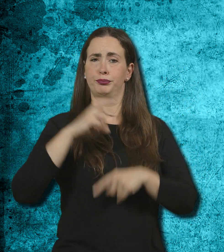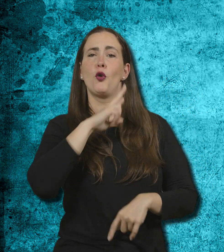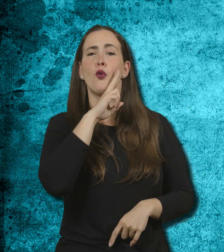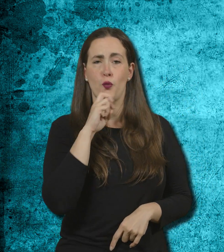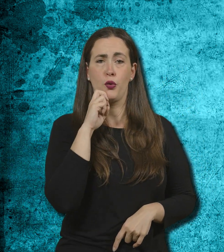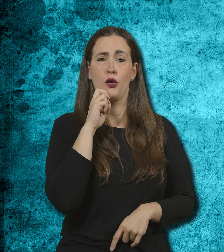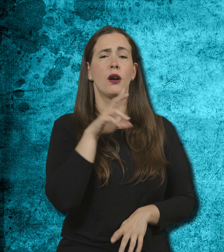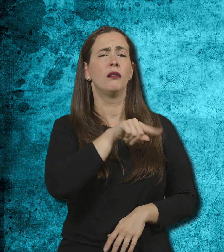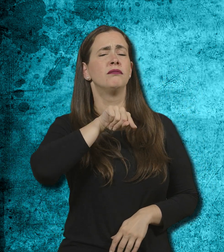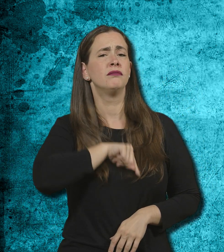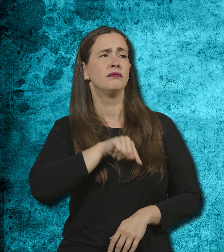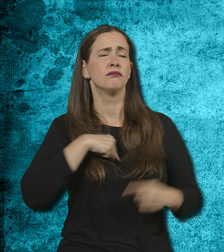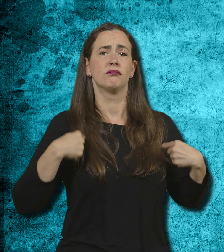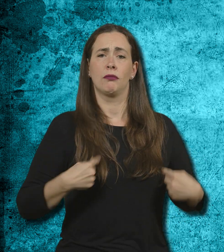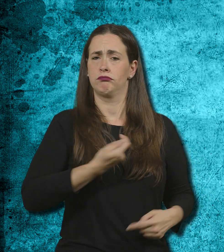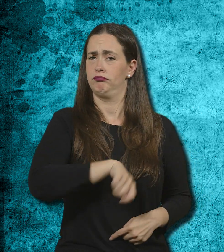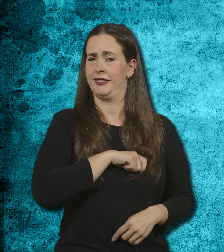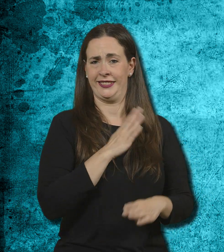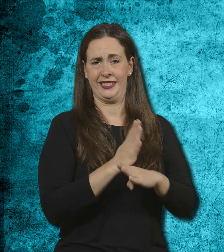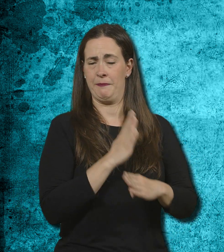encara que sempre manifestés sentir-se espanyol.